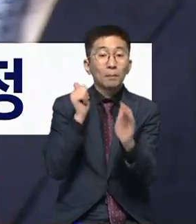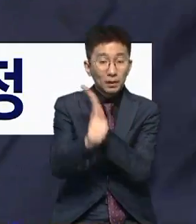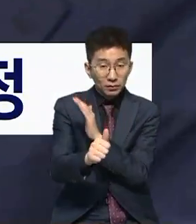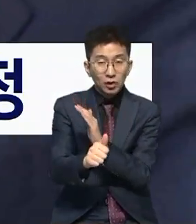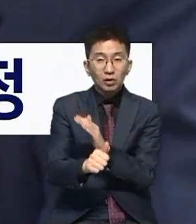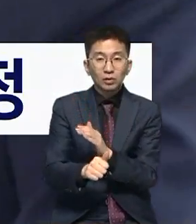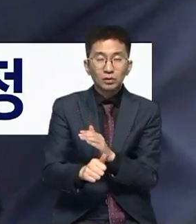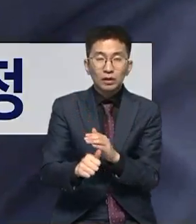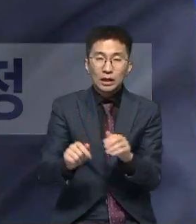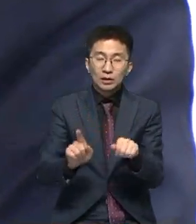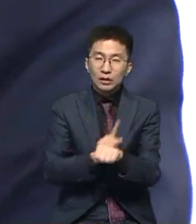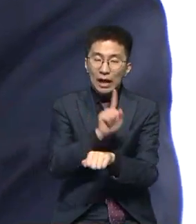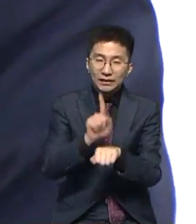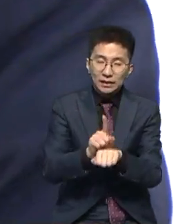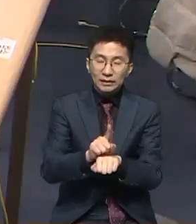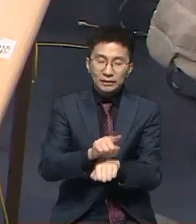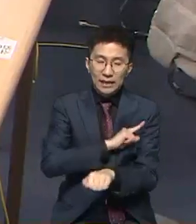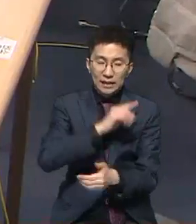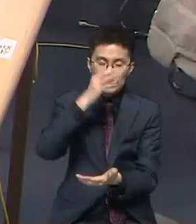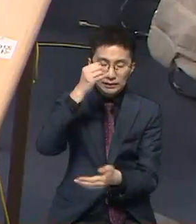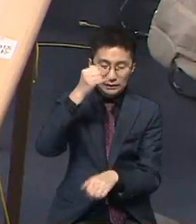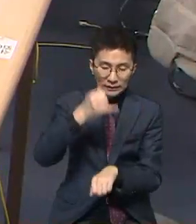현안을 논의하는데 후보 시절인 지난해